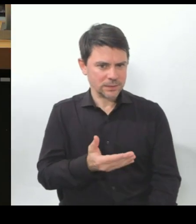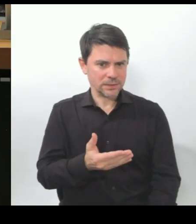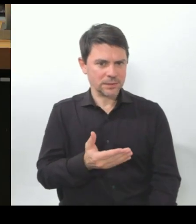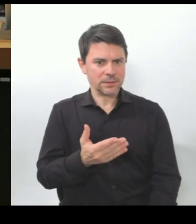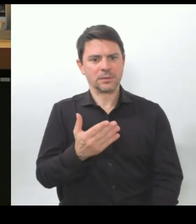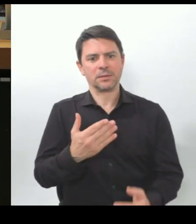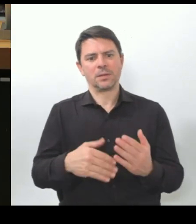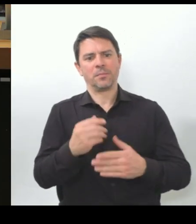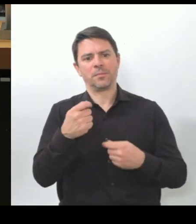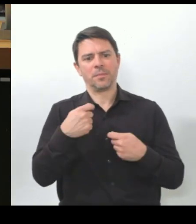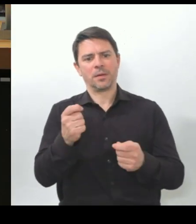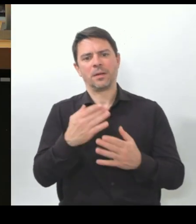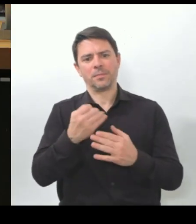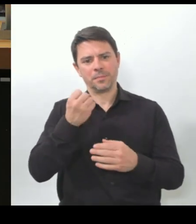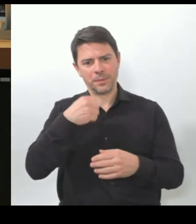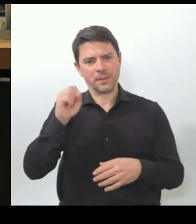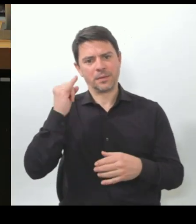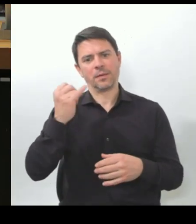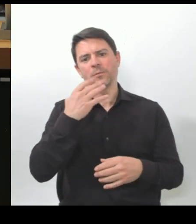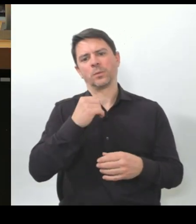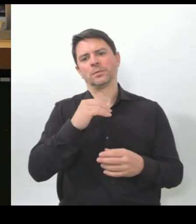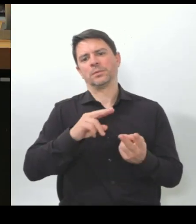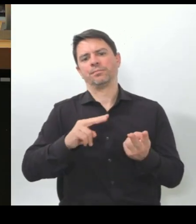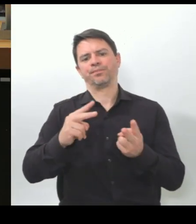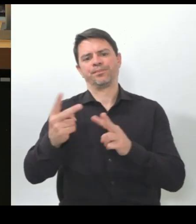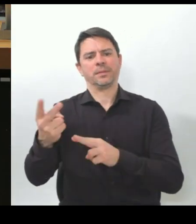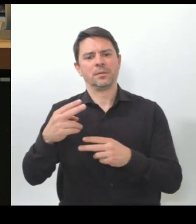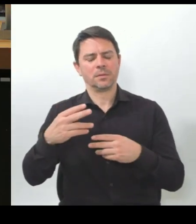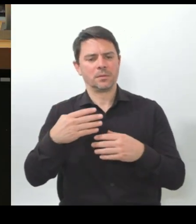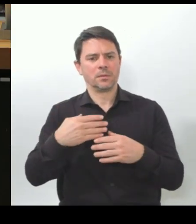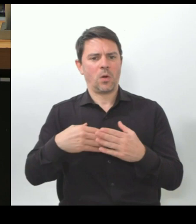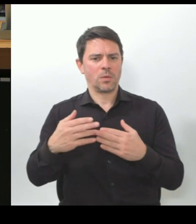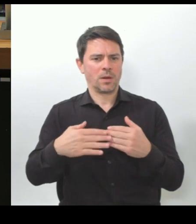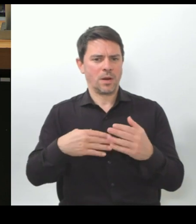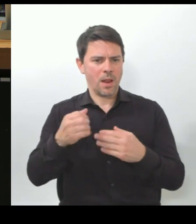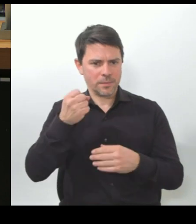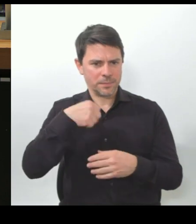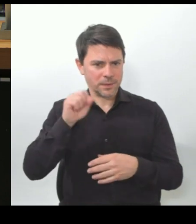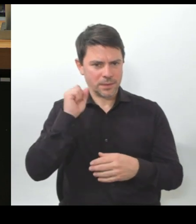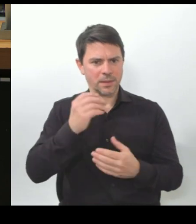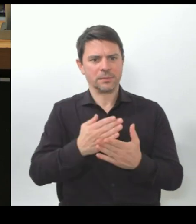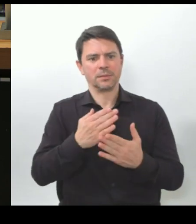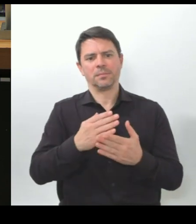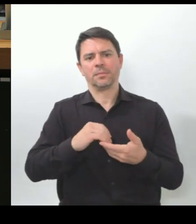Was ich sicher sagen kann eine einen FDP Antrag braucht die TVO. nic Herzlichen Dank.